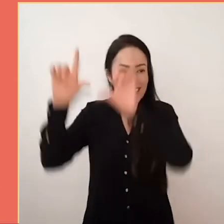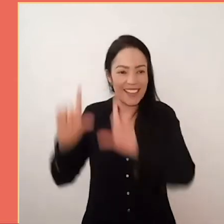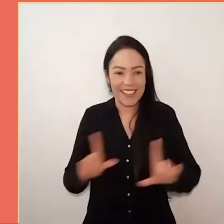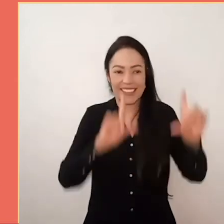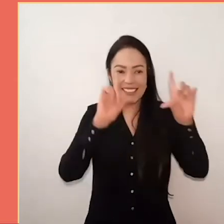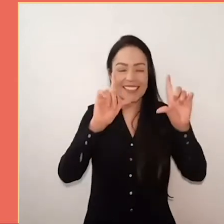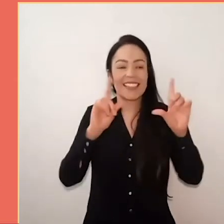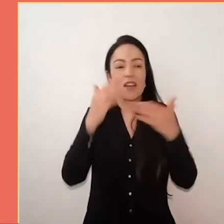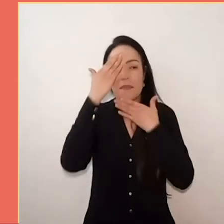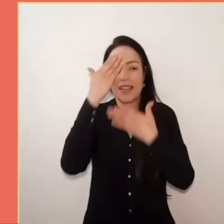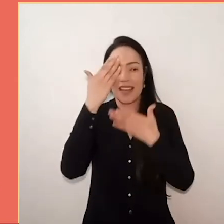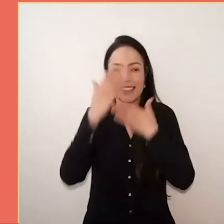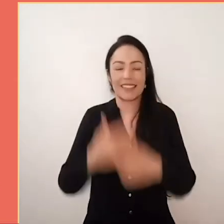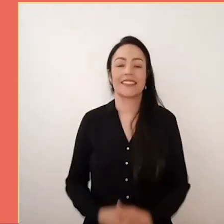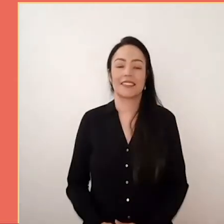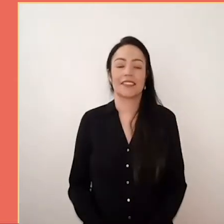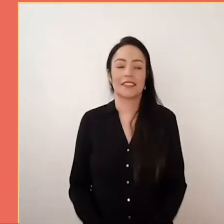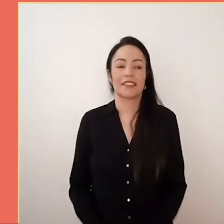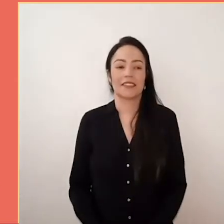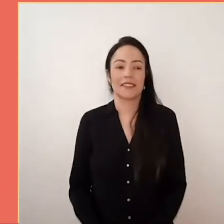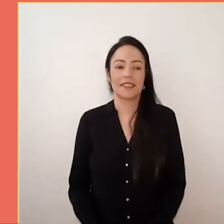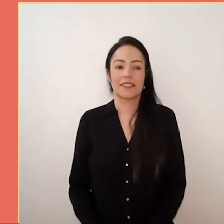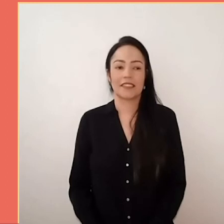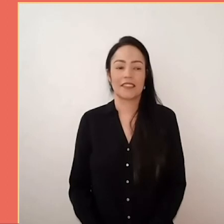Muito obrigada. Luciana?